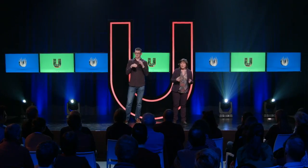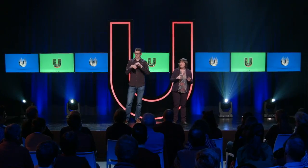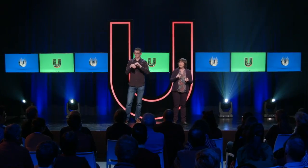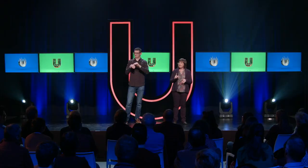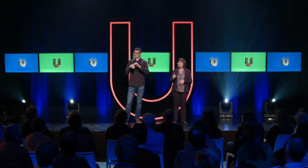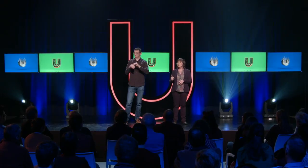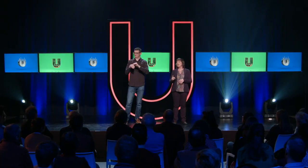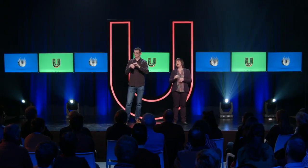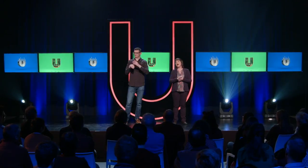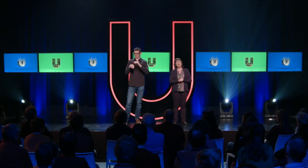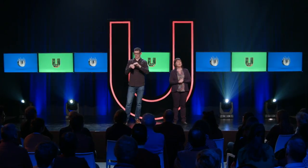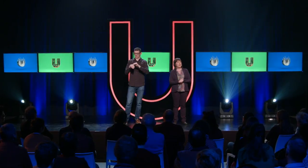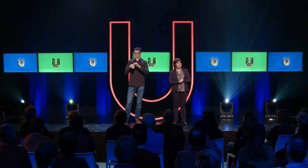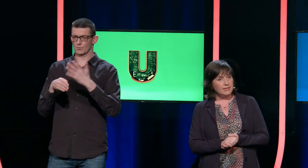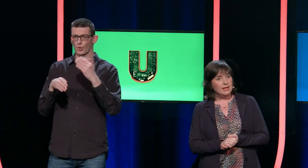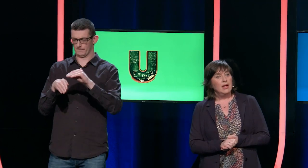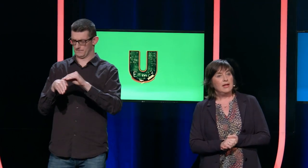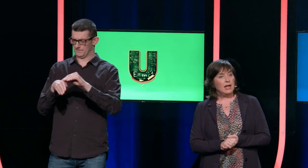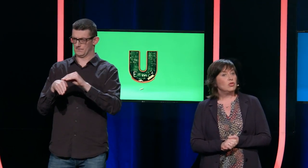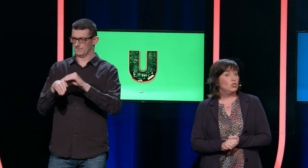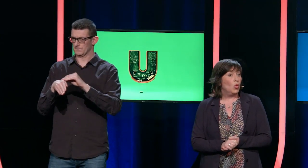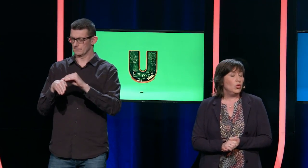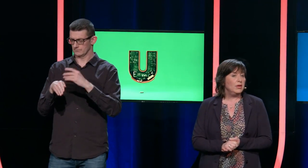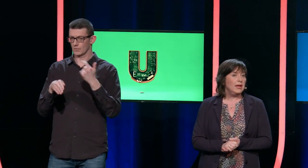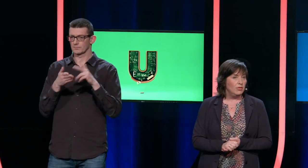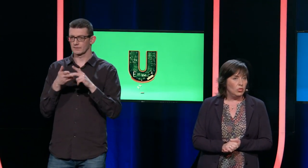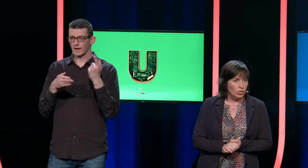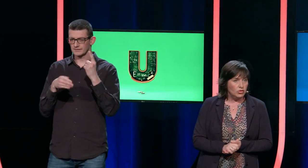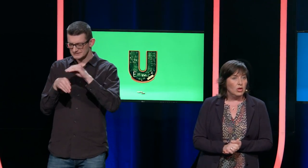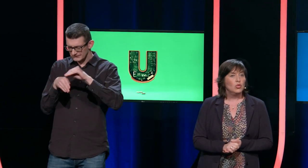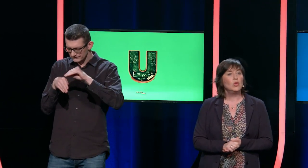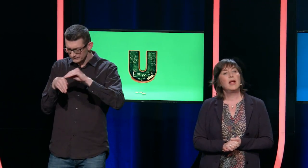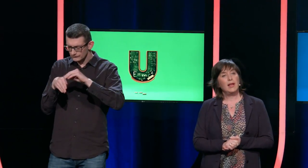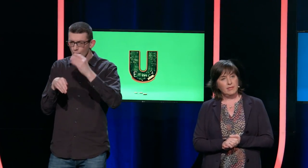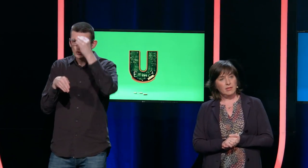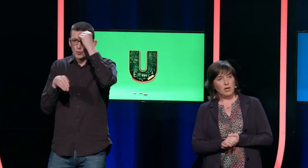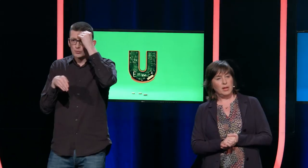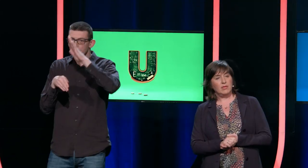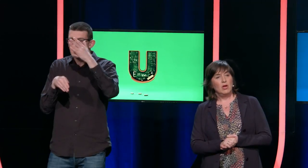Dat betekent dat je alle letters gaat tonen in de lucht door het handalfabet.